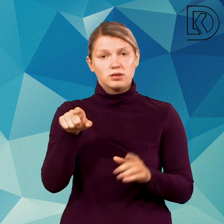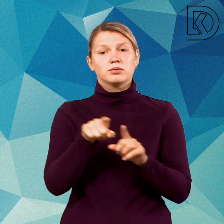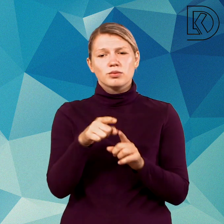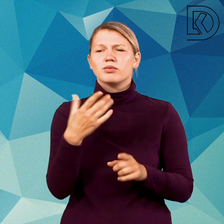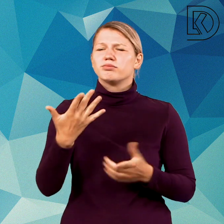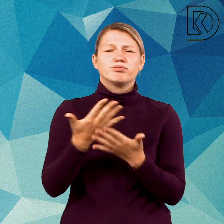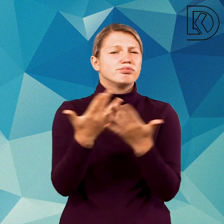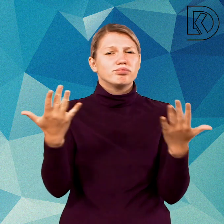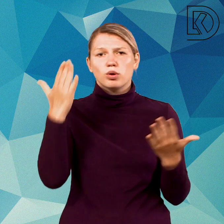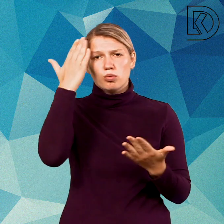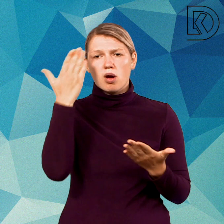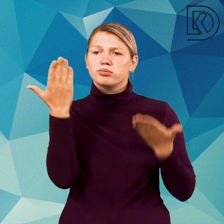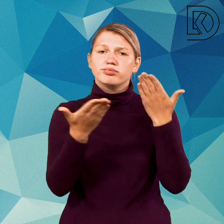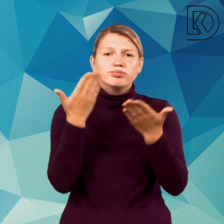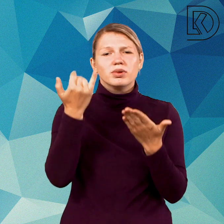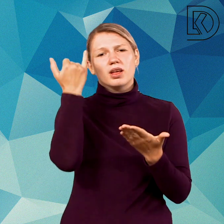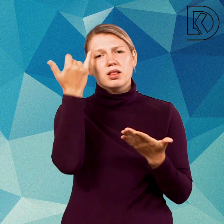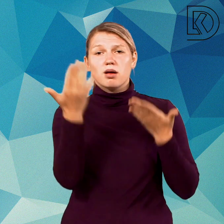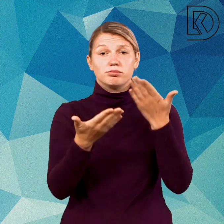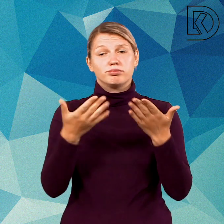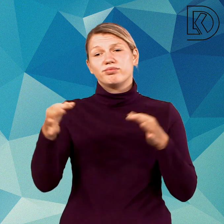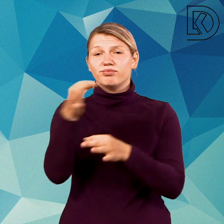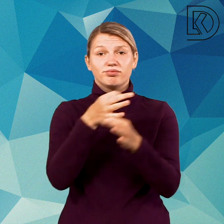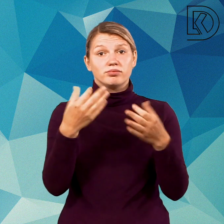taip pat bus laukiama visų nuomonių ir idėjų.